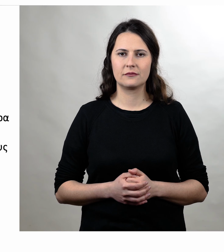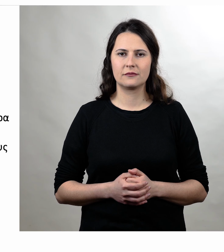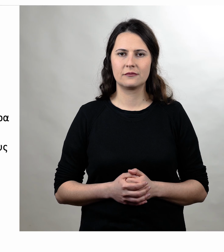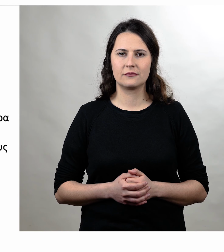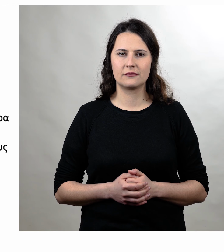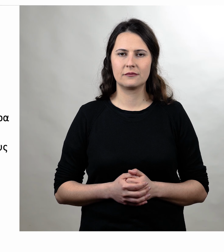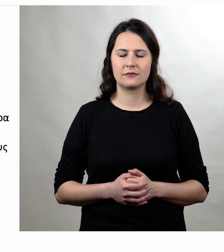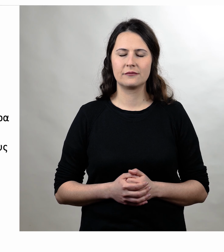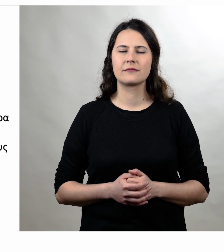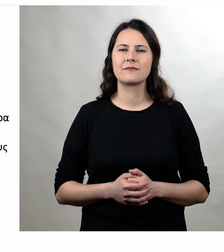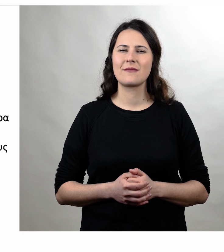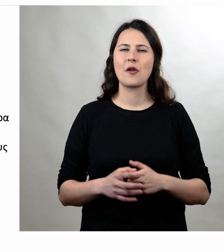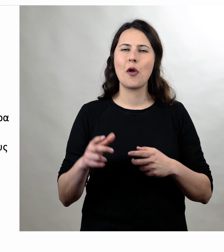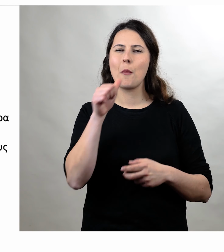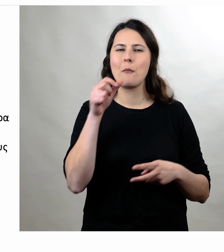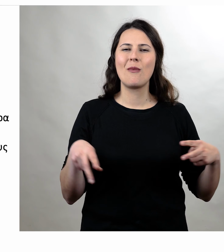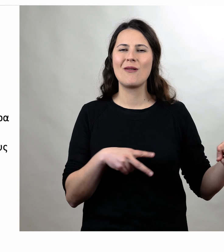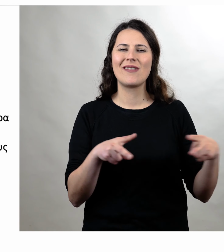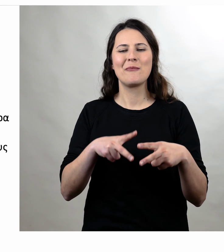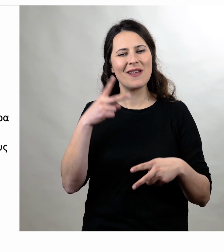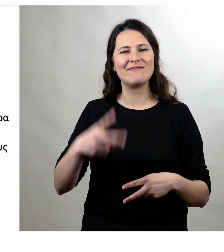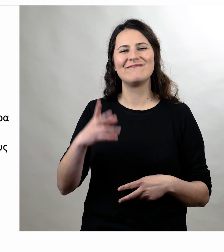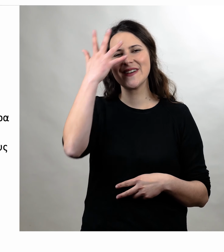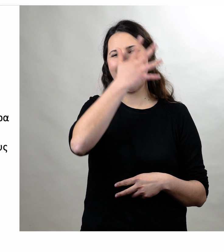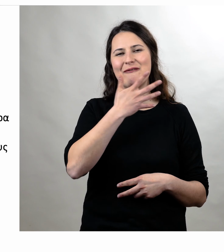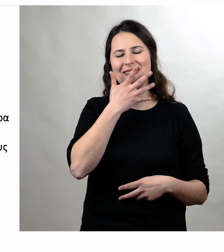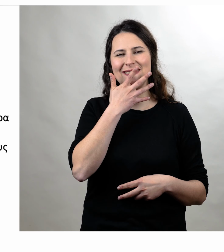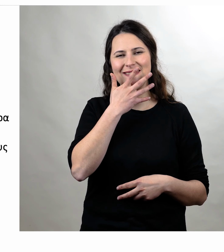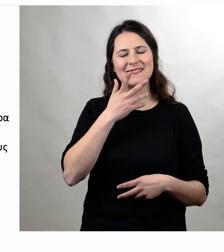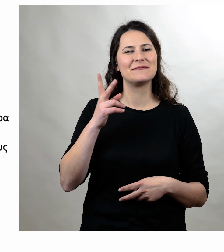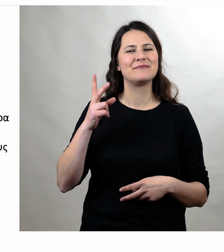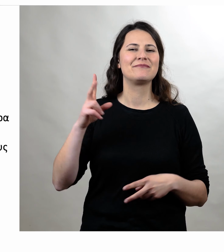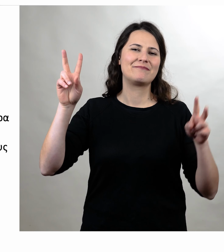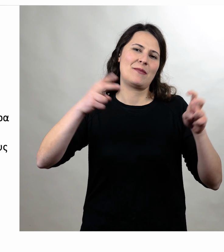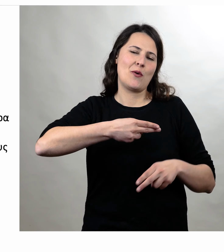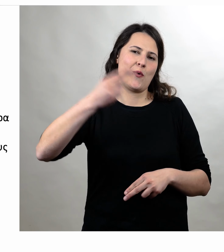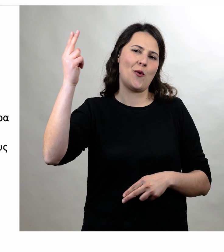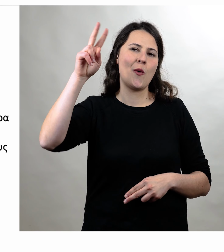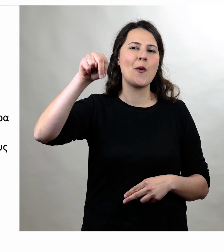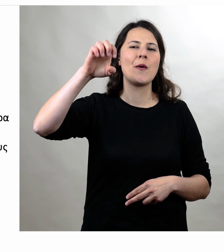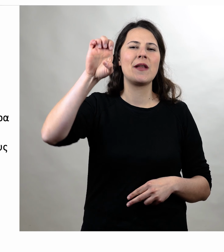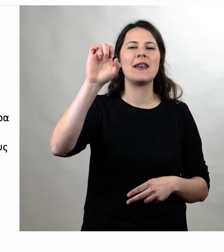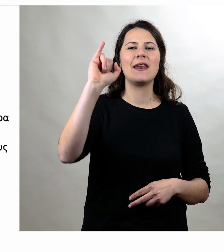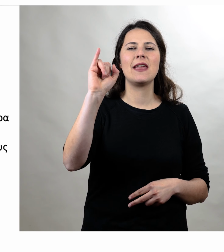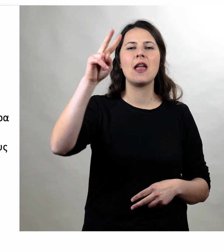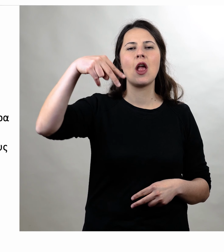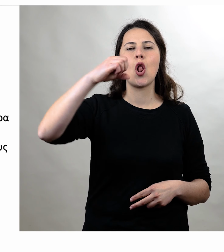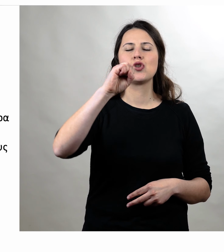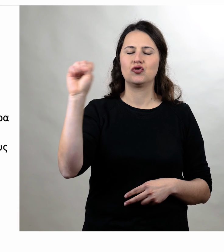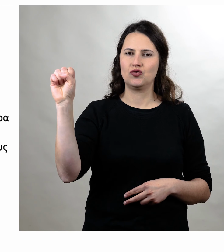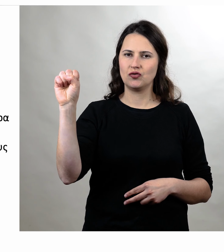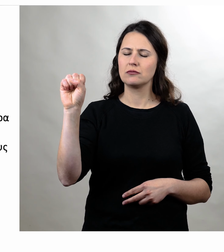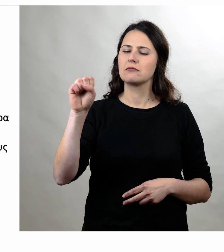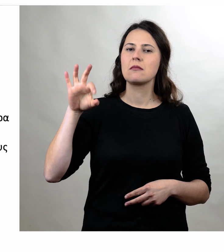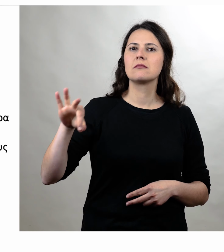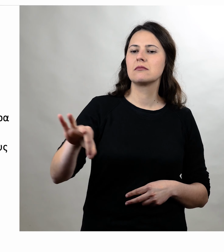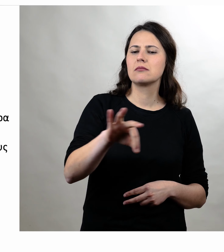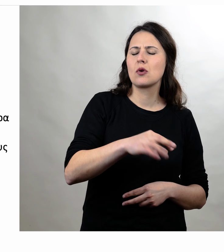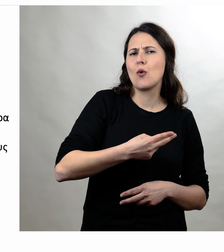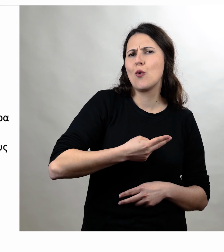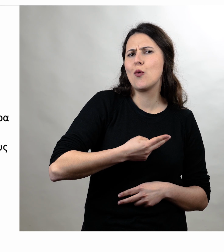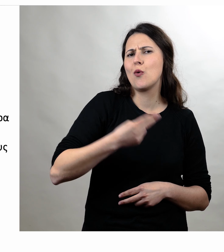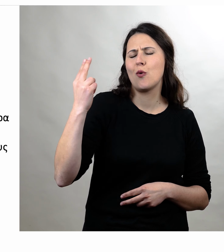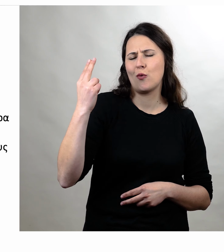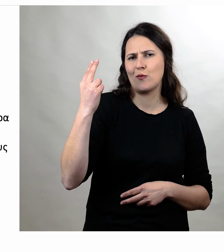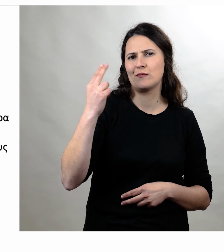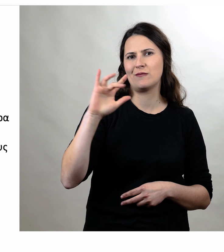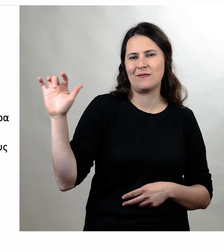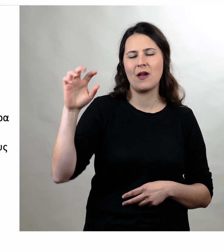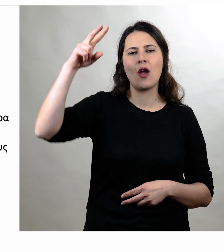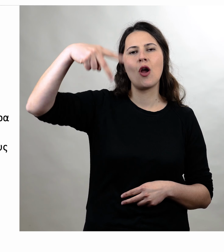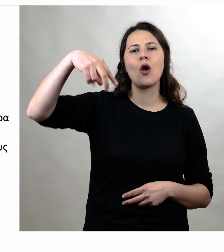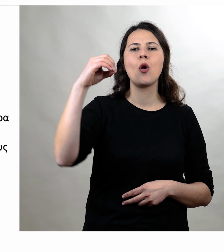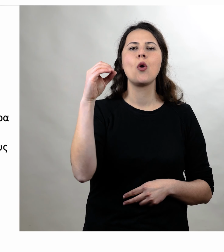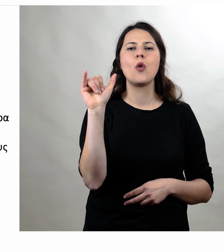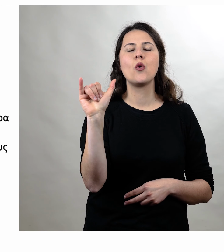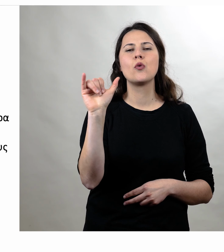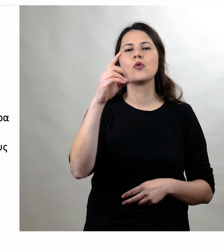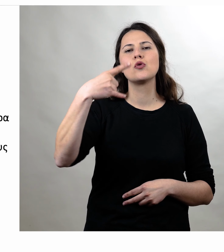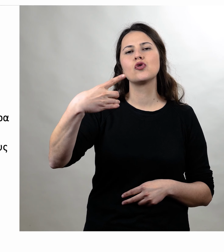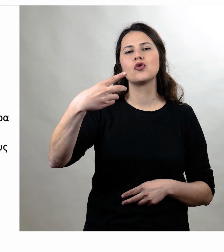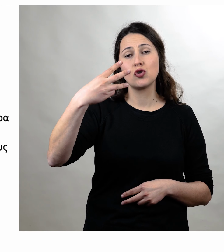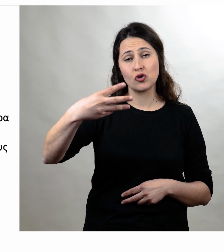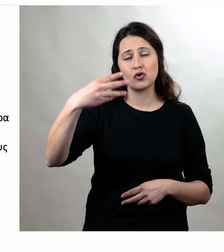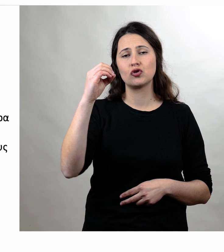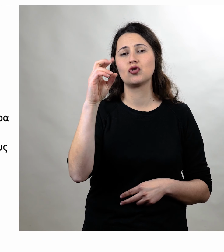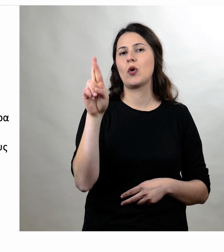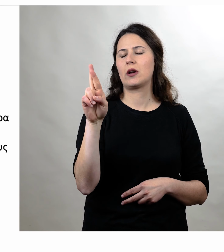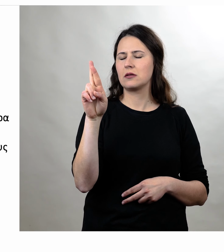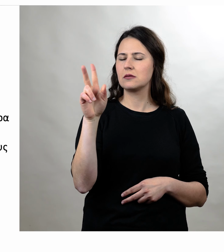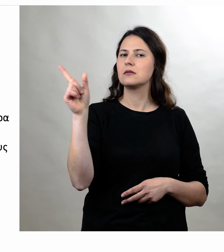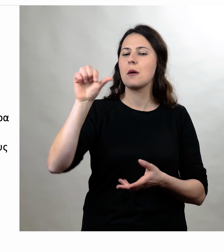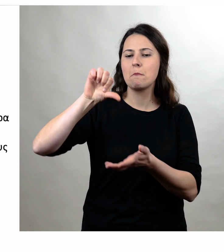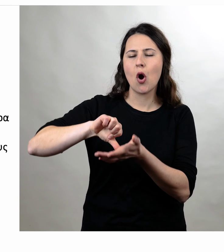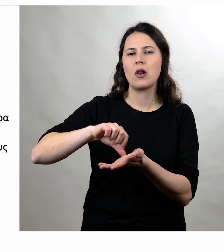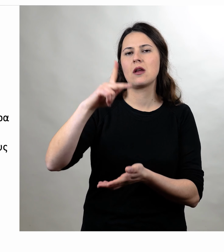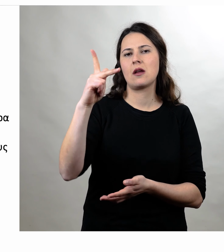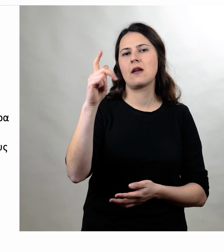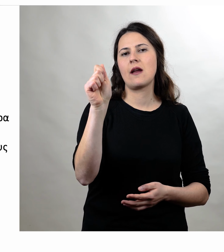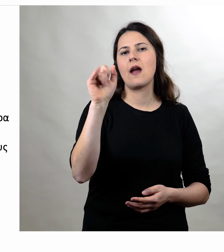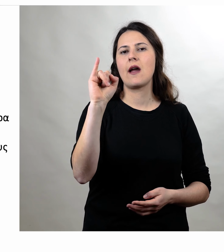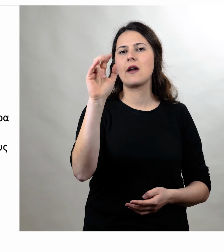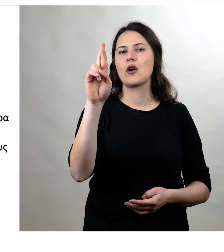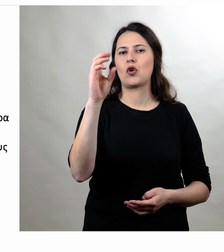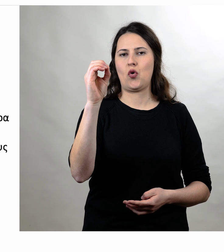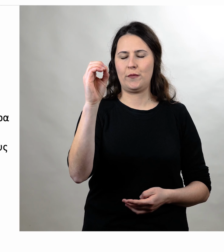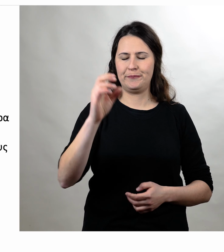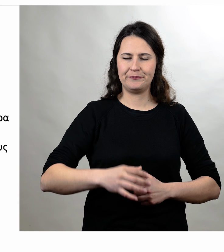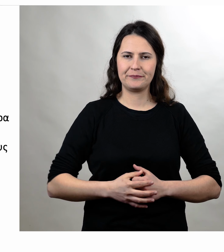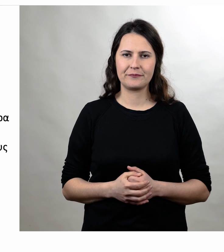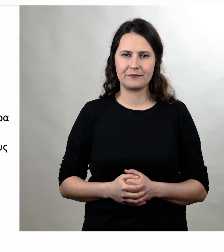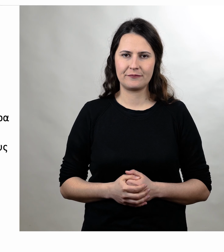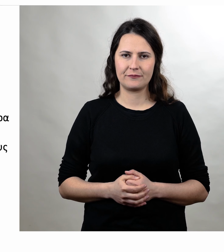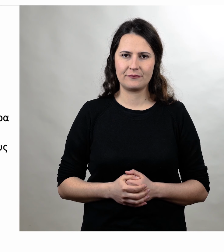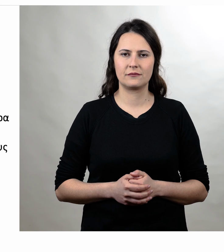Αφρικάνικα Ποτάμια: Νείλος Αφρικάνικες τοποθεσίες: Λούξορ, Κάιρο